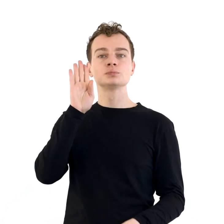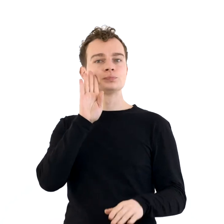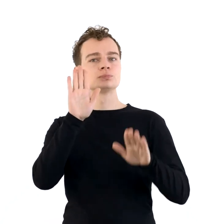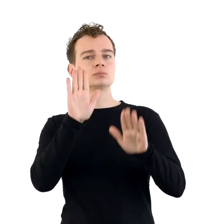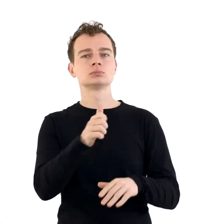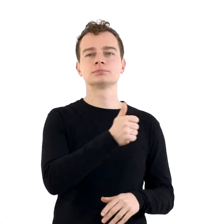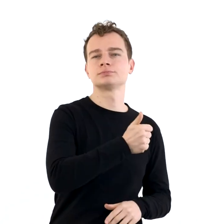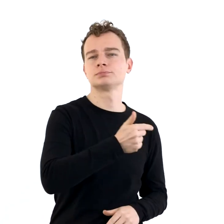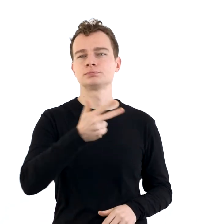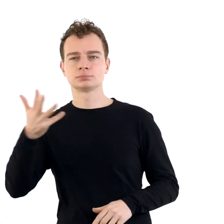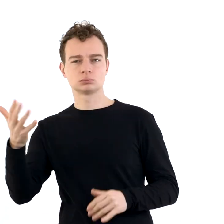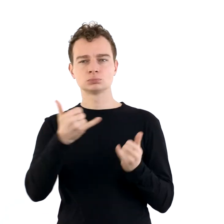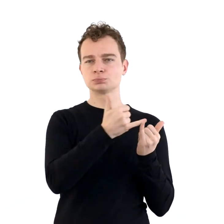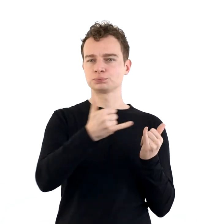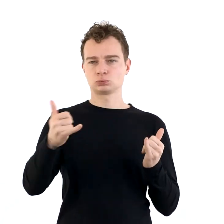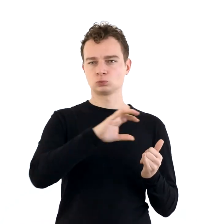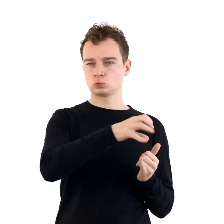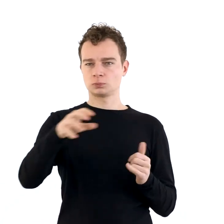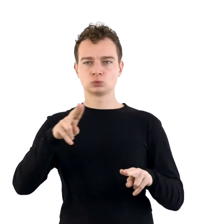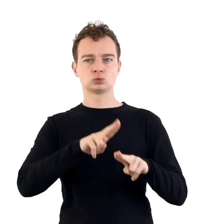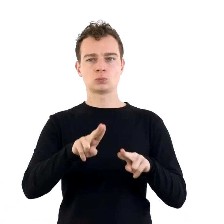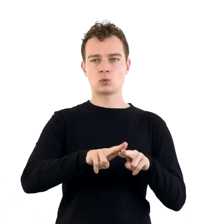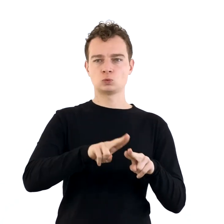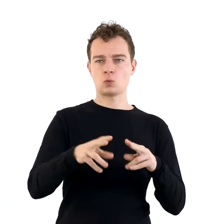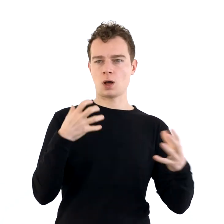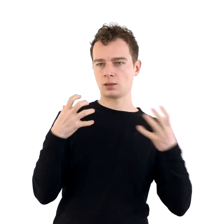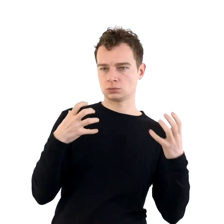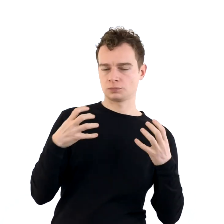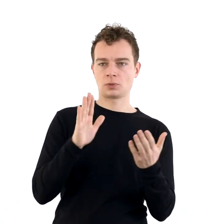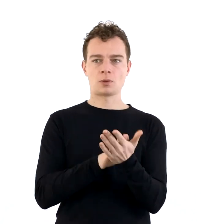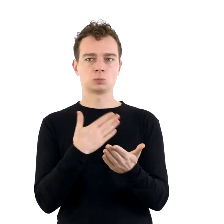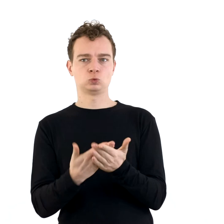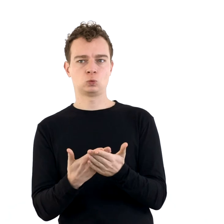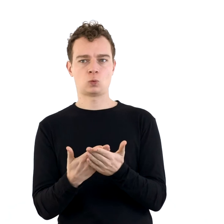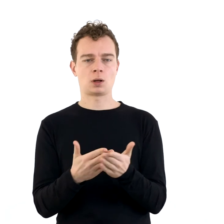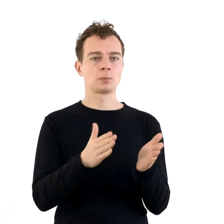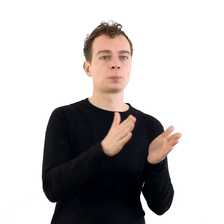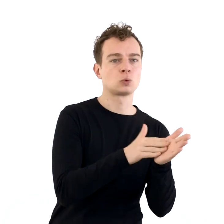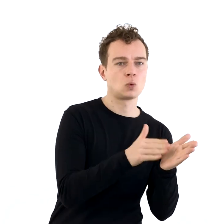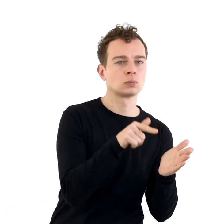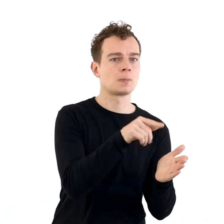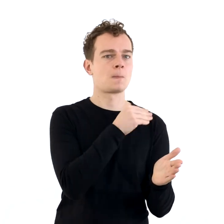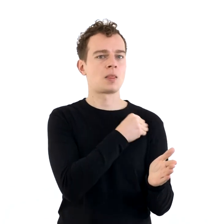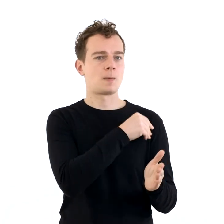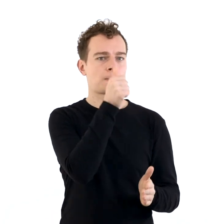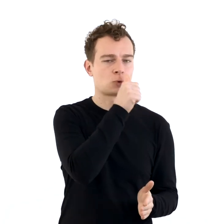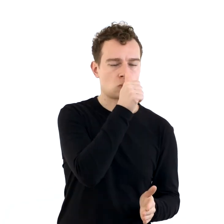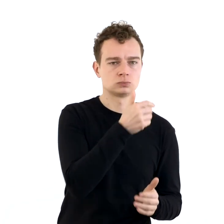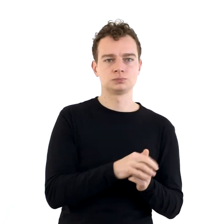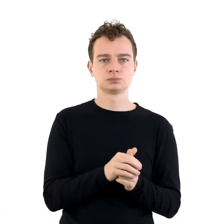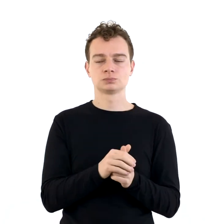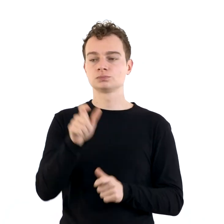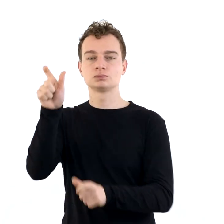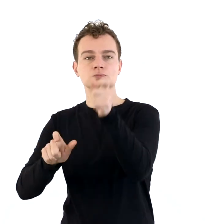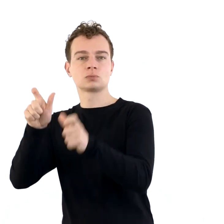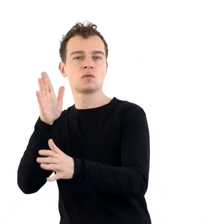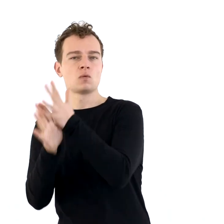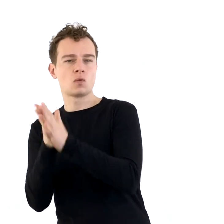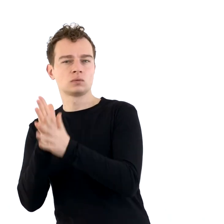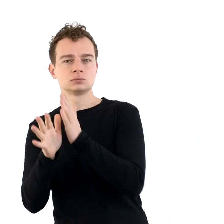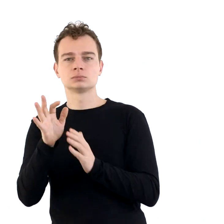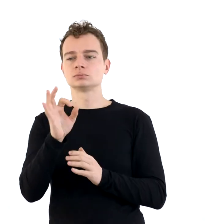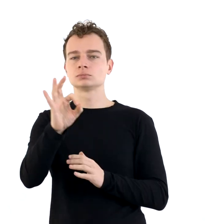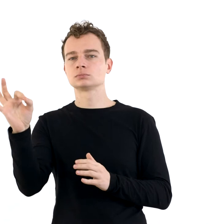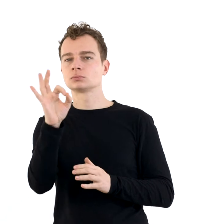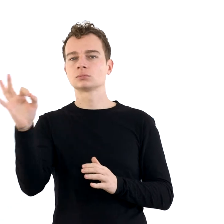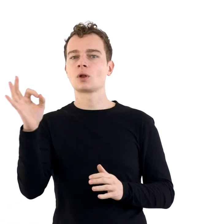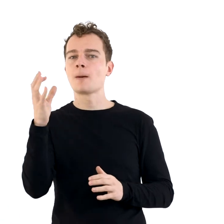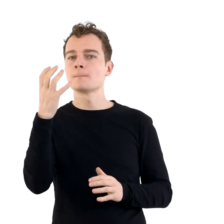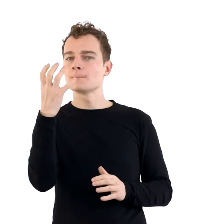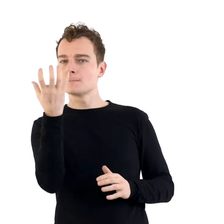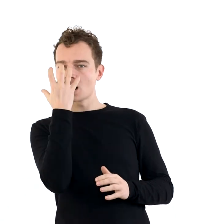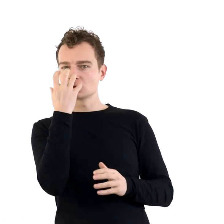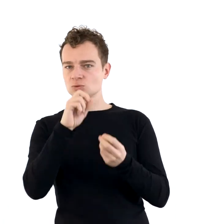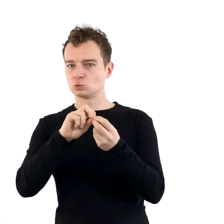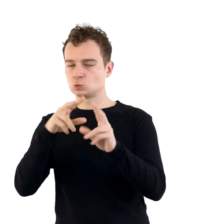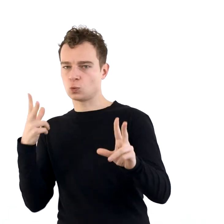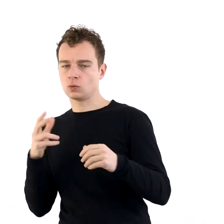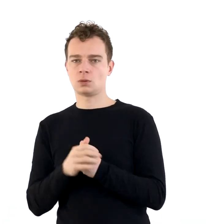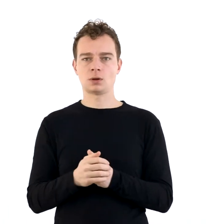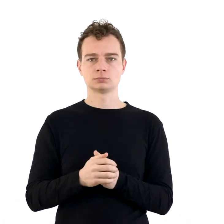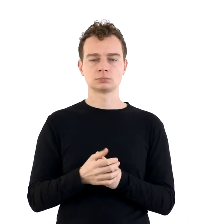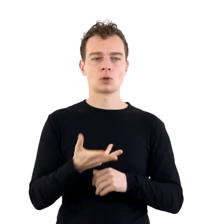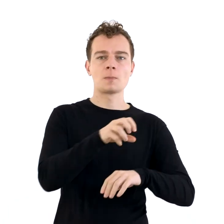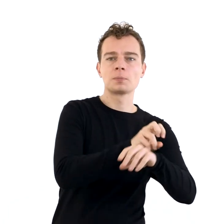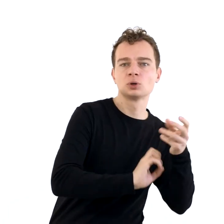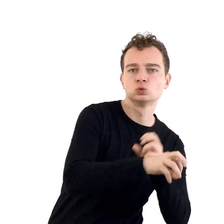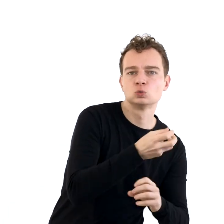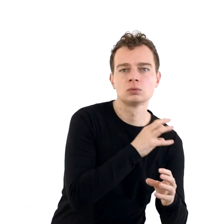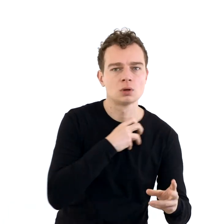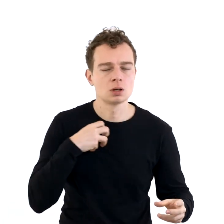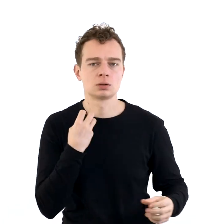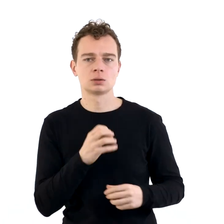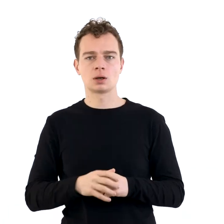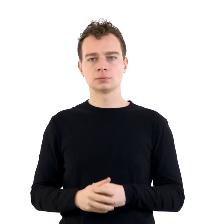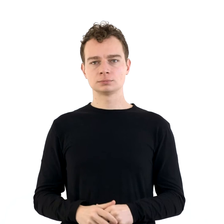Zachowało się sporo przykładów rzemiosła artystycznego, w postaci broni z brązu, złotych masek wojowników, biżuterii.